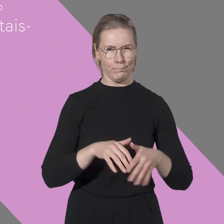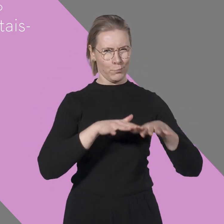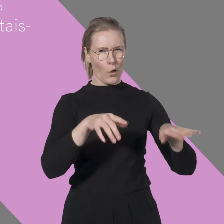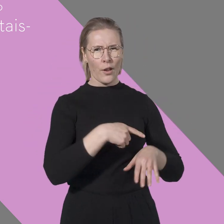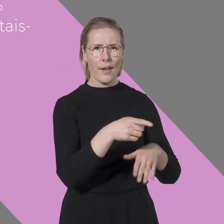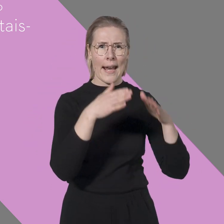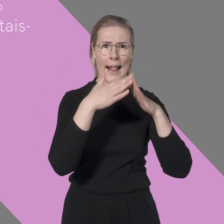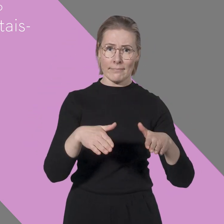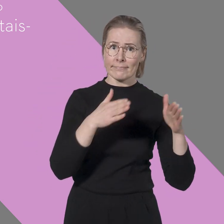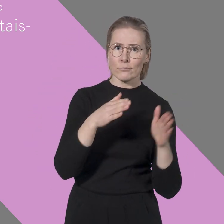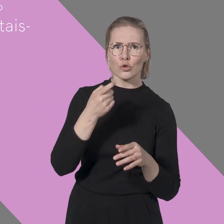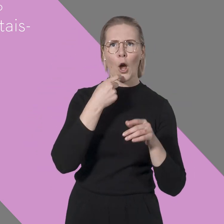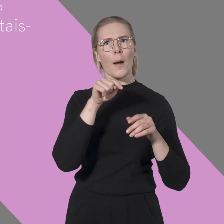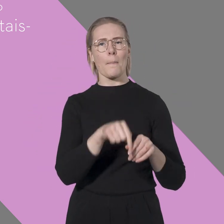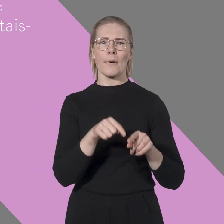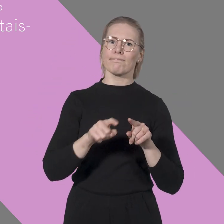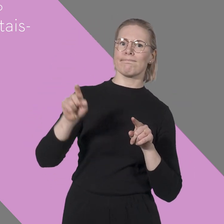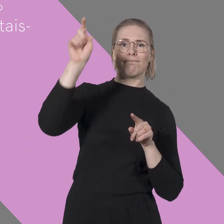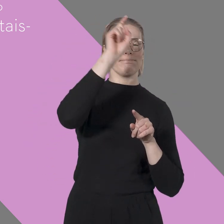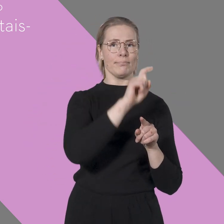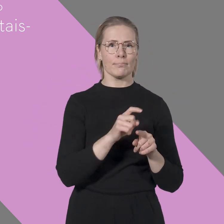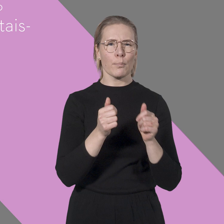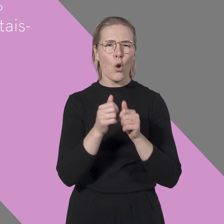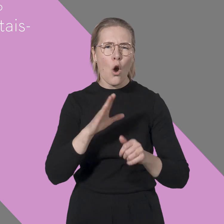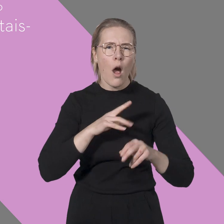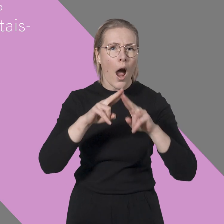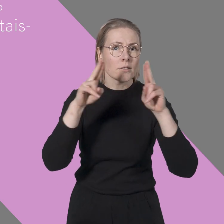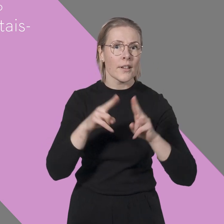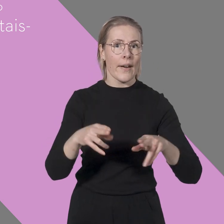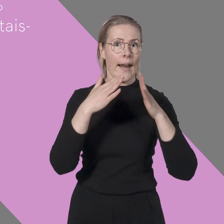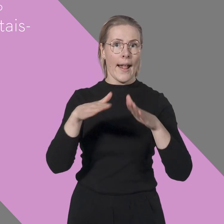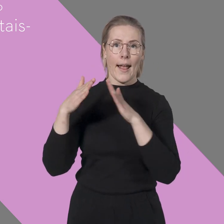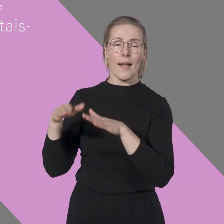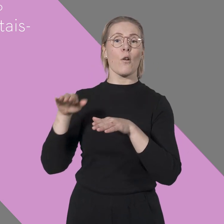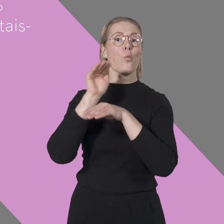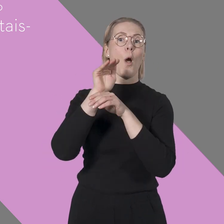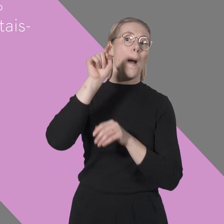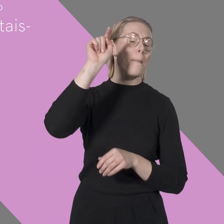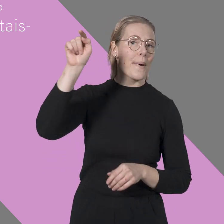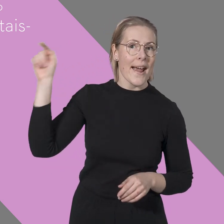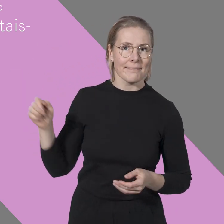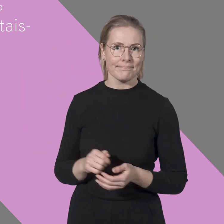Leirit pidetään pääasiassa eri puolilla Suomea, - mutta kansainvälisiä leirejä järjestetään myös ulkomailla.